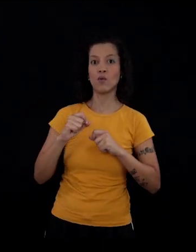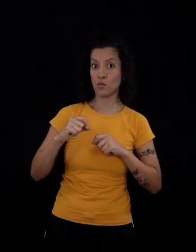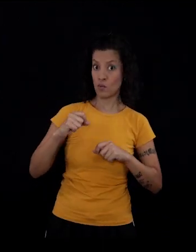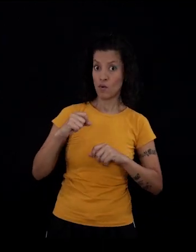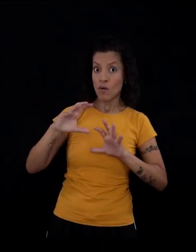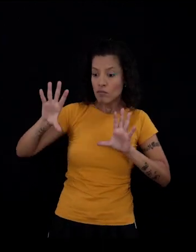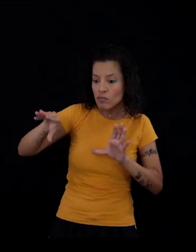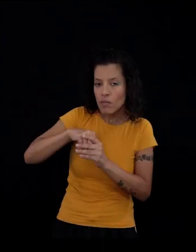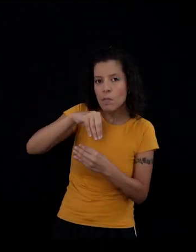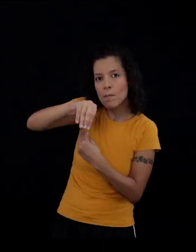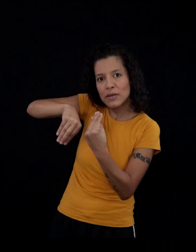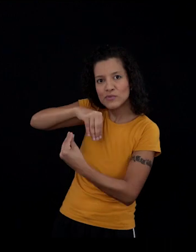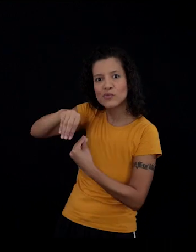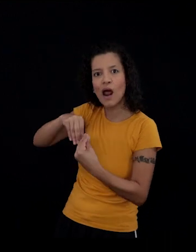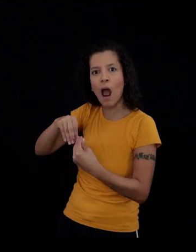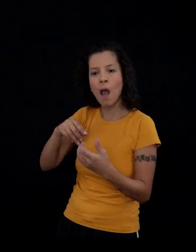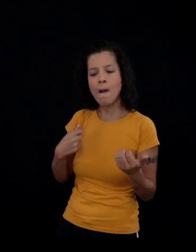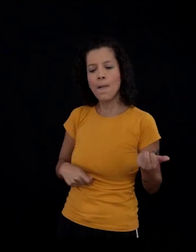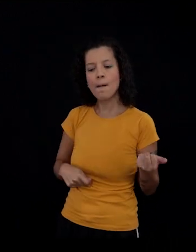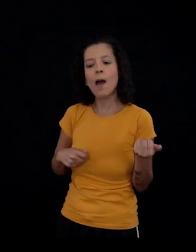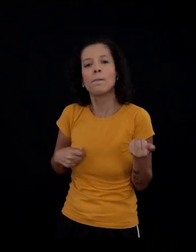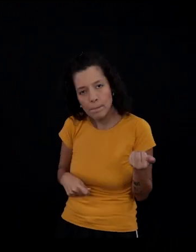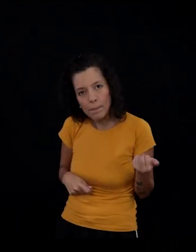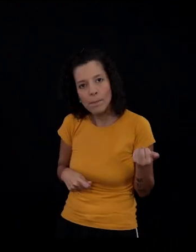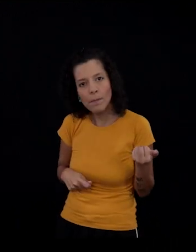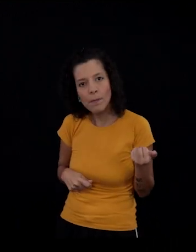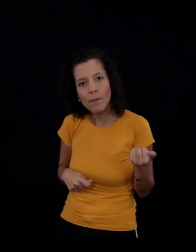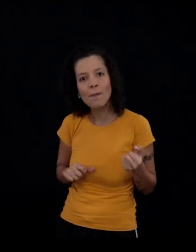Enfeita o bolo. E faz a paradinha... faz isso, faz aquilo.